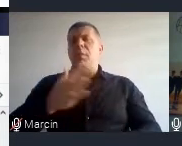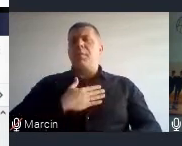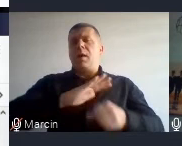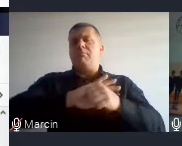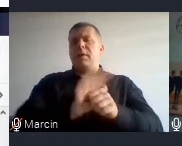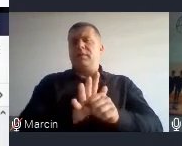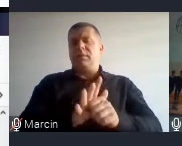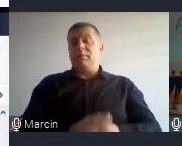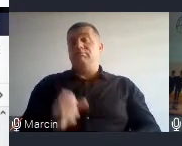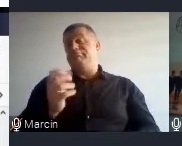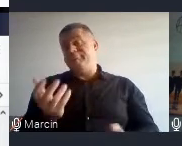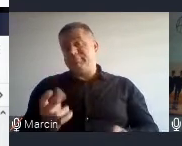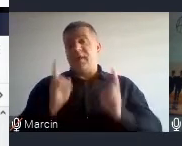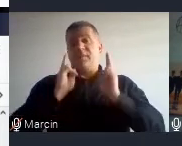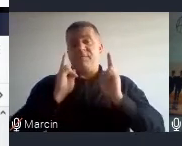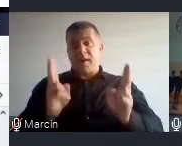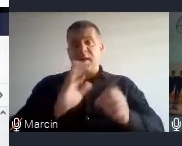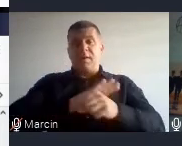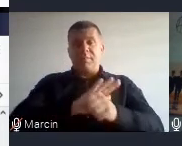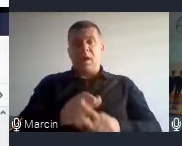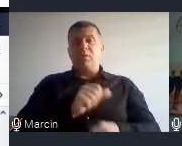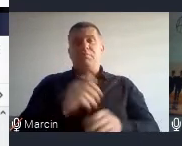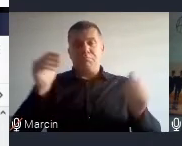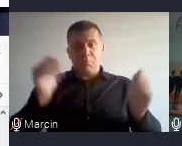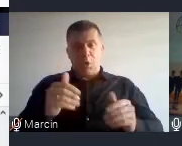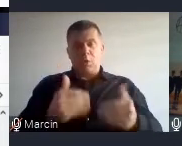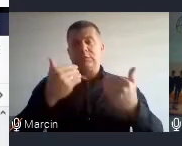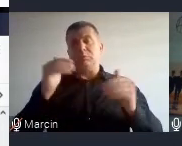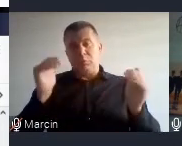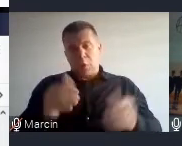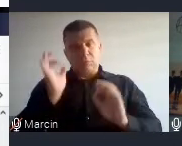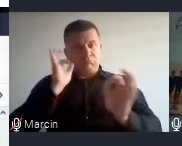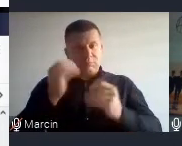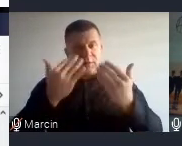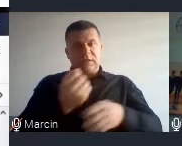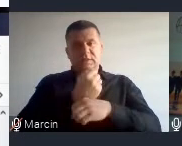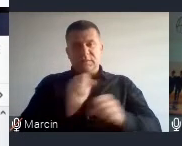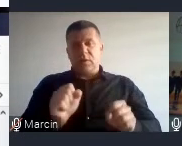Fakt, pandemia jest przesłanką, która może zwolnić z zasad udzielania zamówień,